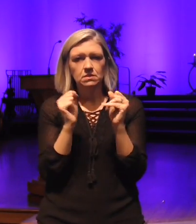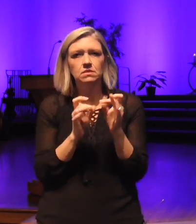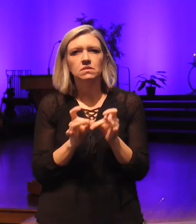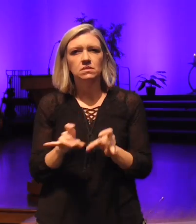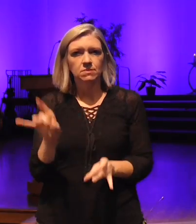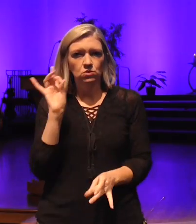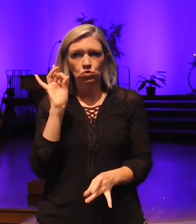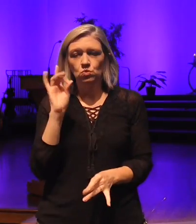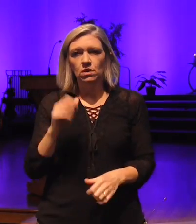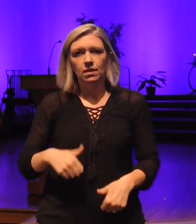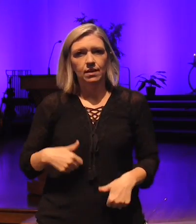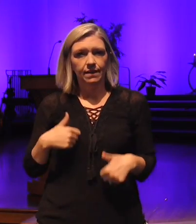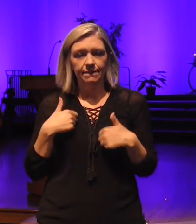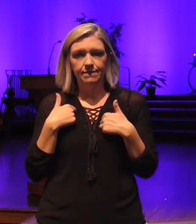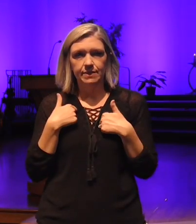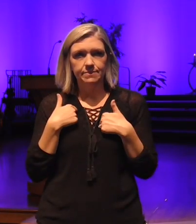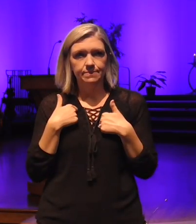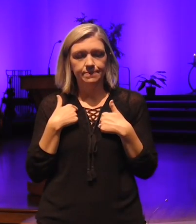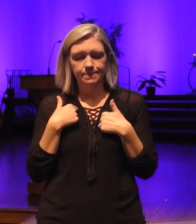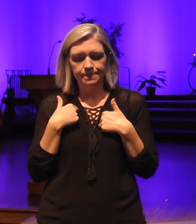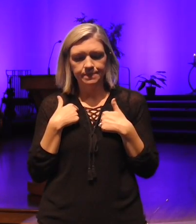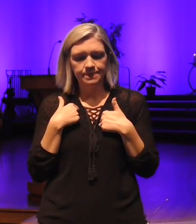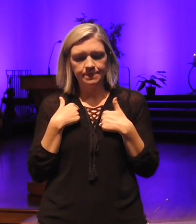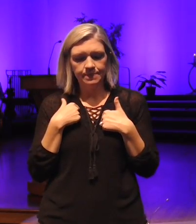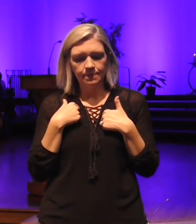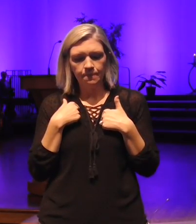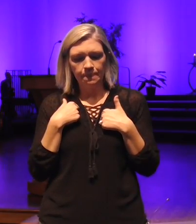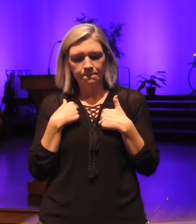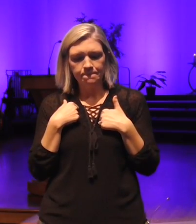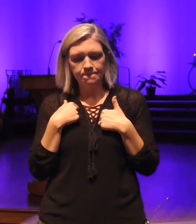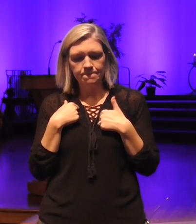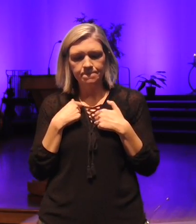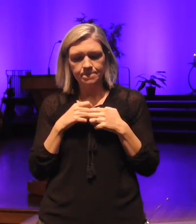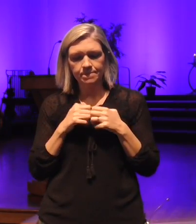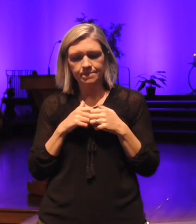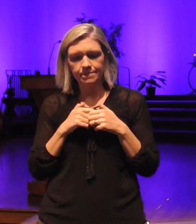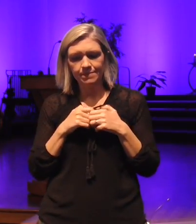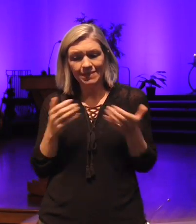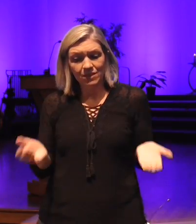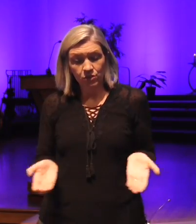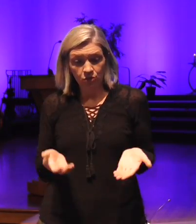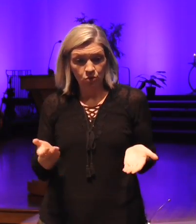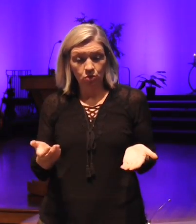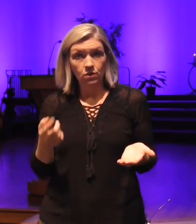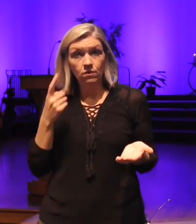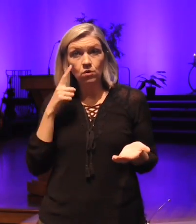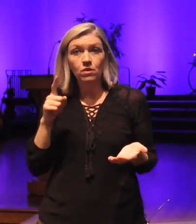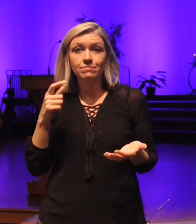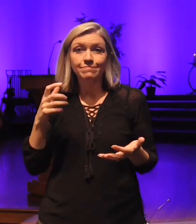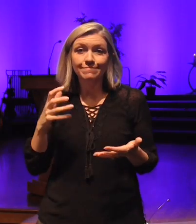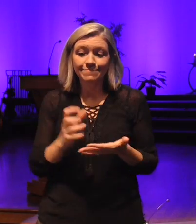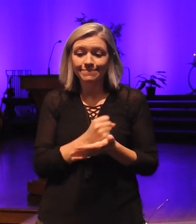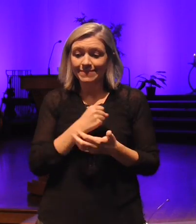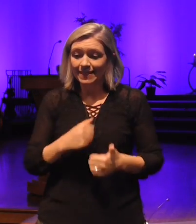vida espiritual aquí para tener vida y tenerla cada vez más plena y